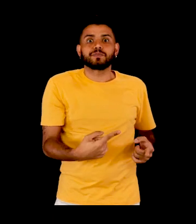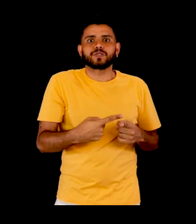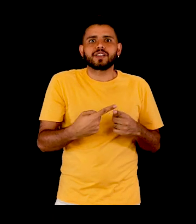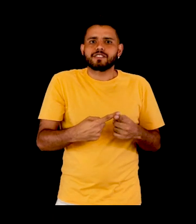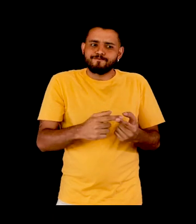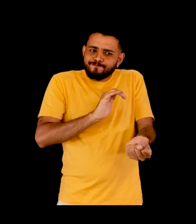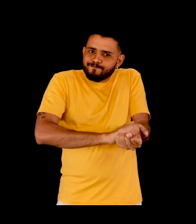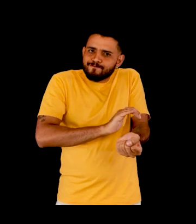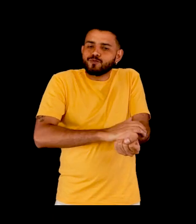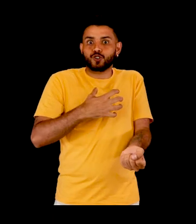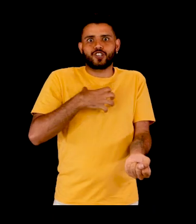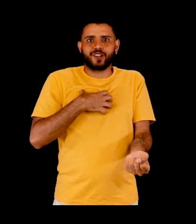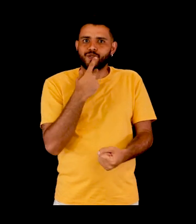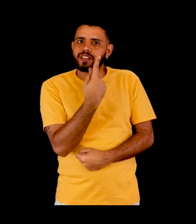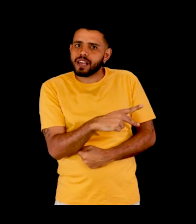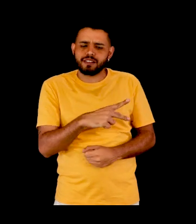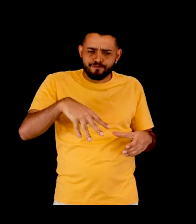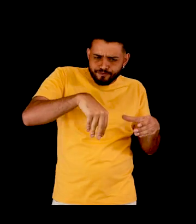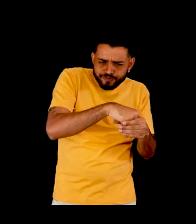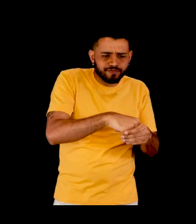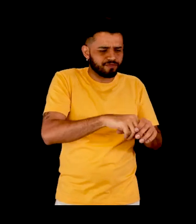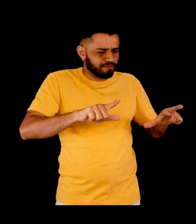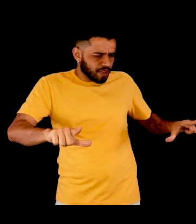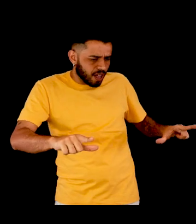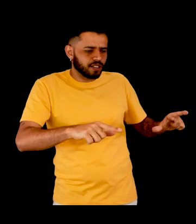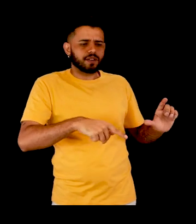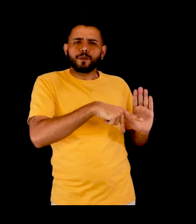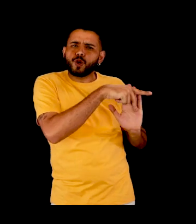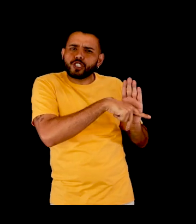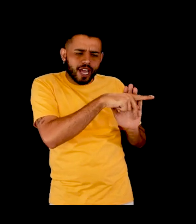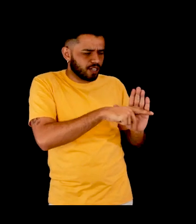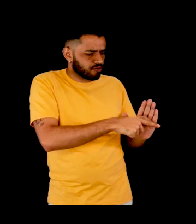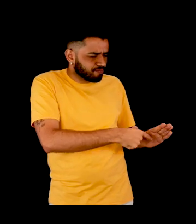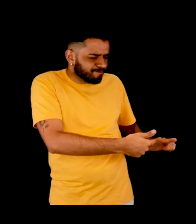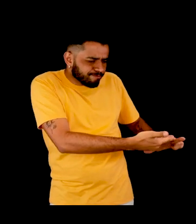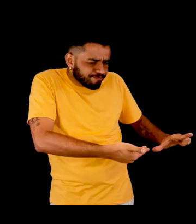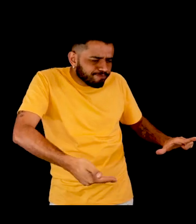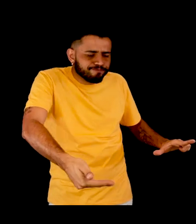E eu ouvia muito a minha avó dizer também que ele adorava trabalhar em casa.